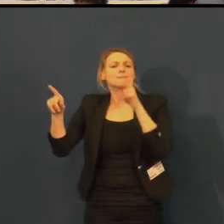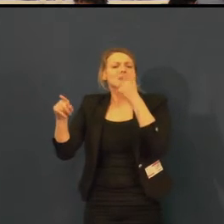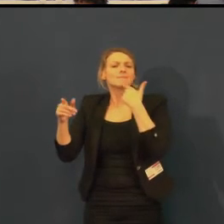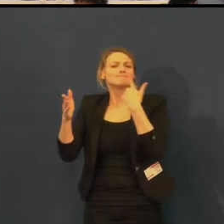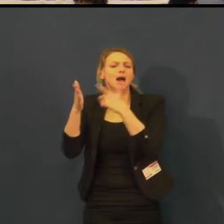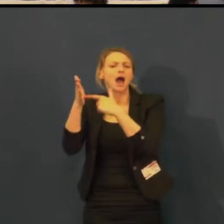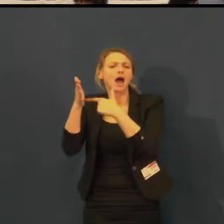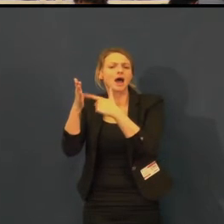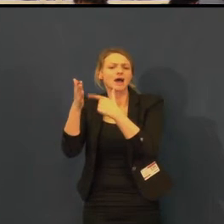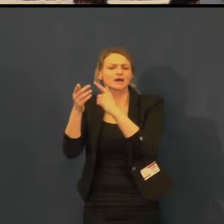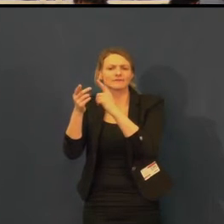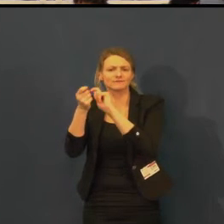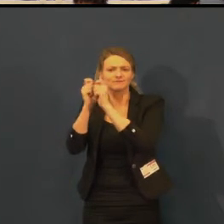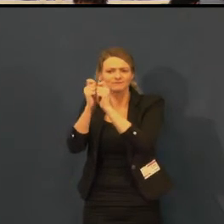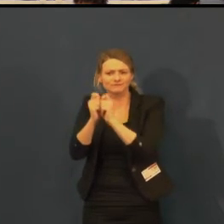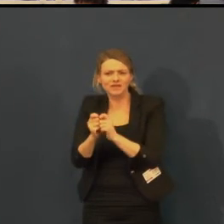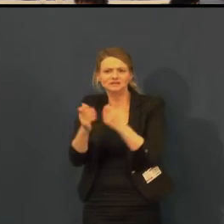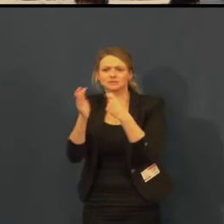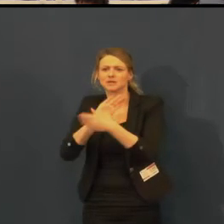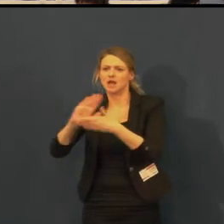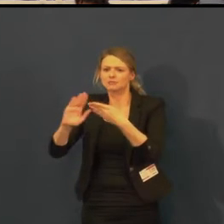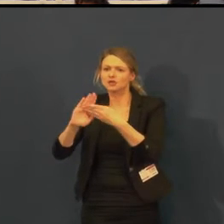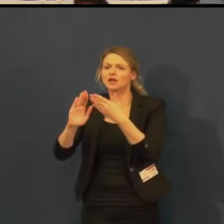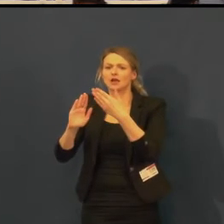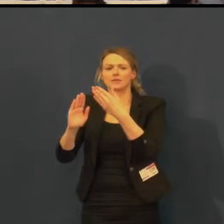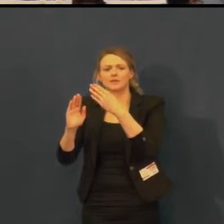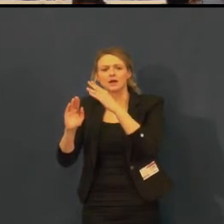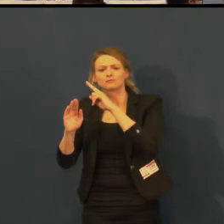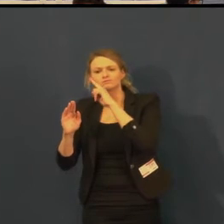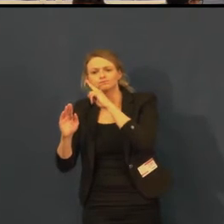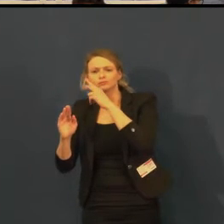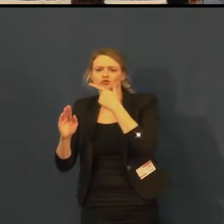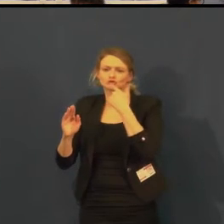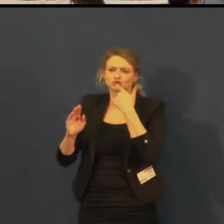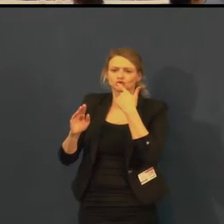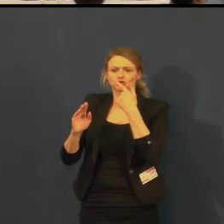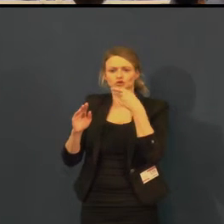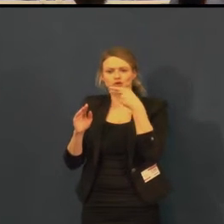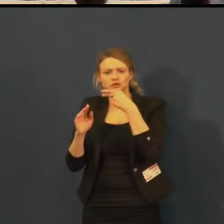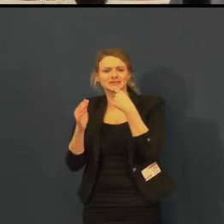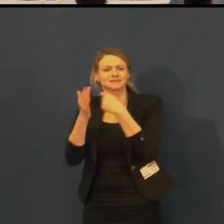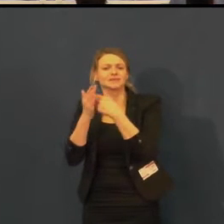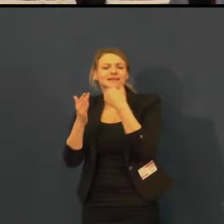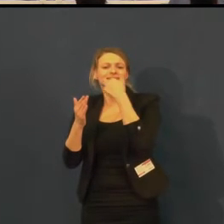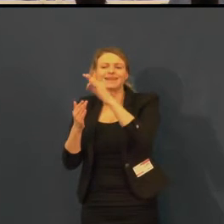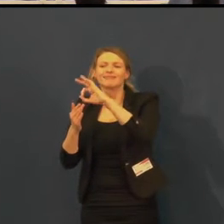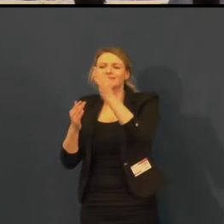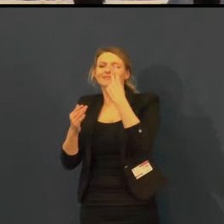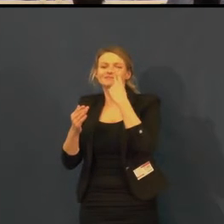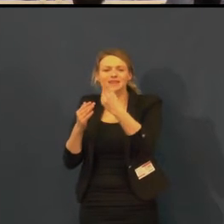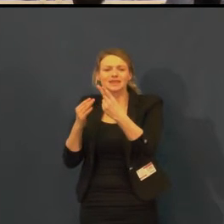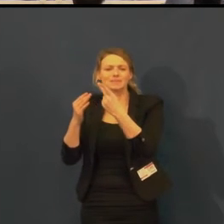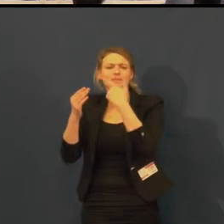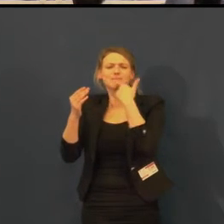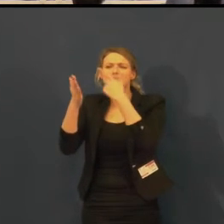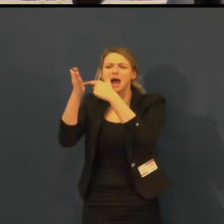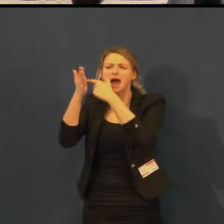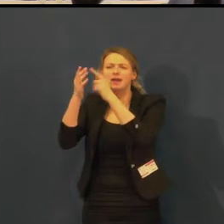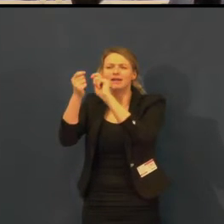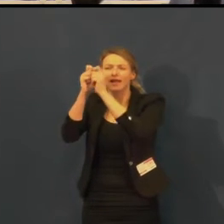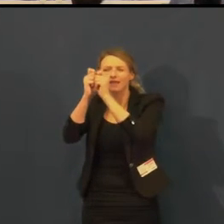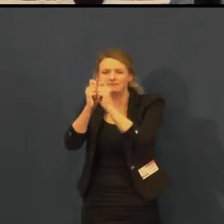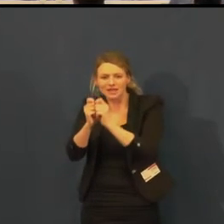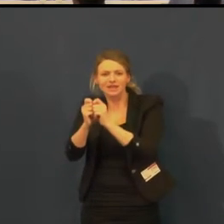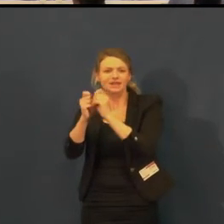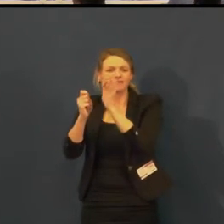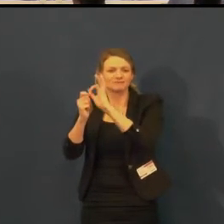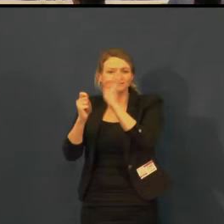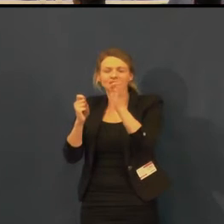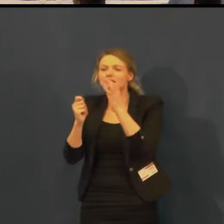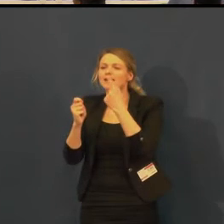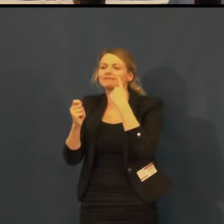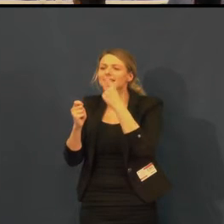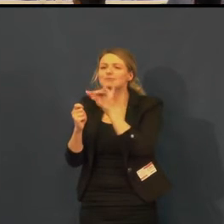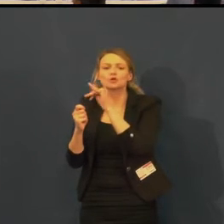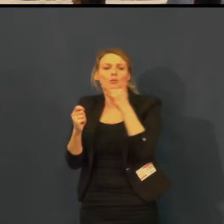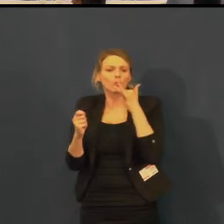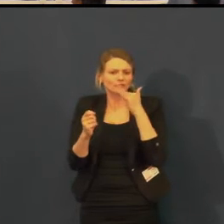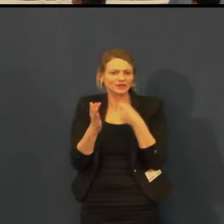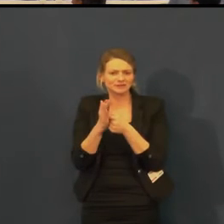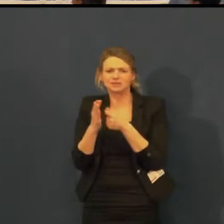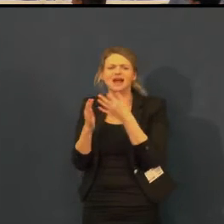Doufáme, že se nám podaří příští sezonu sál vybavit plně barevnou LED obrazovkou,